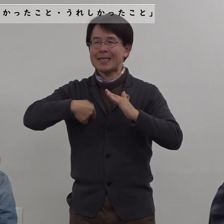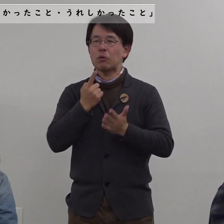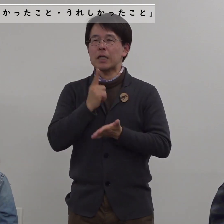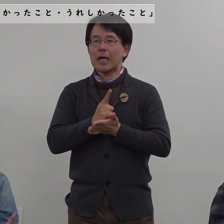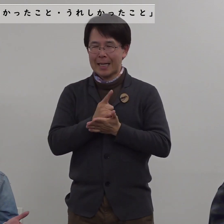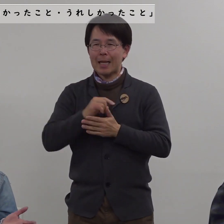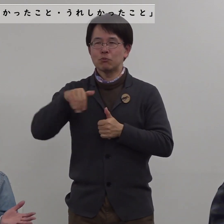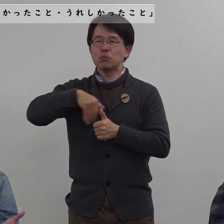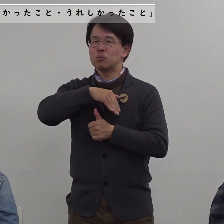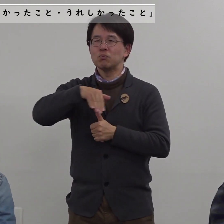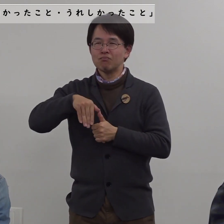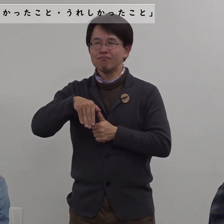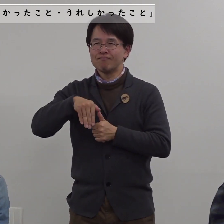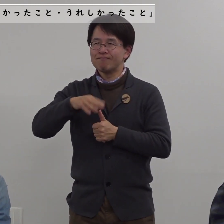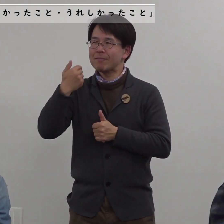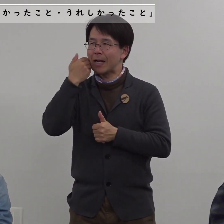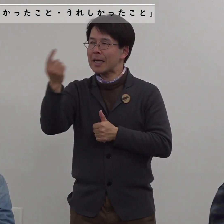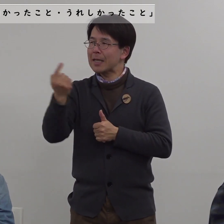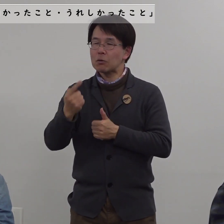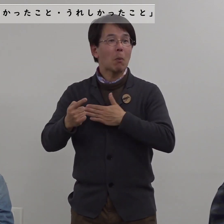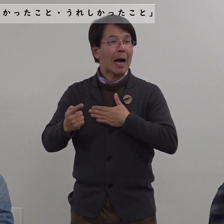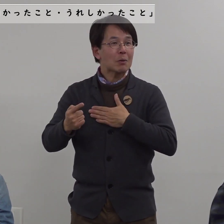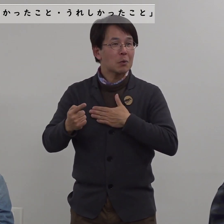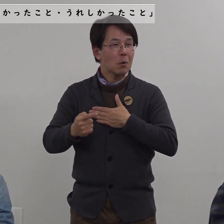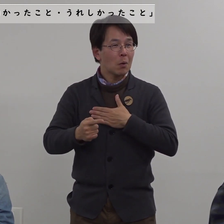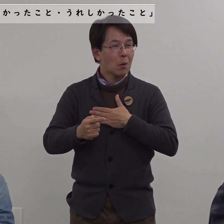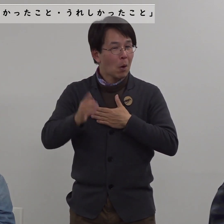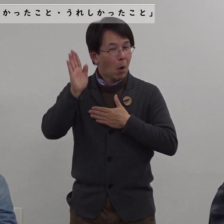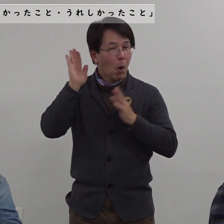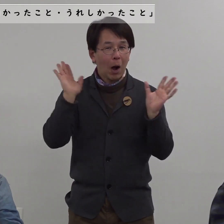子供が生まれても赤ちゃんの泣き声を寝たら起きない旦那よりも